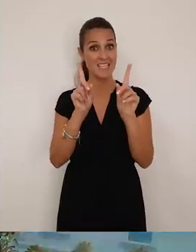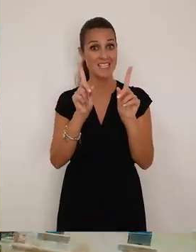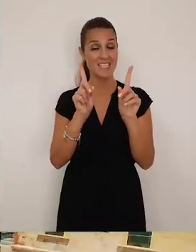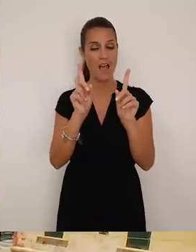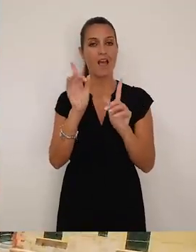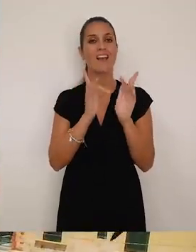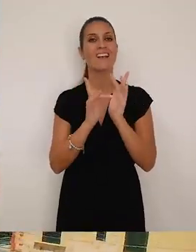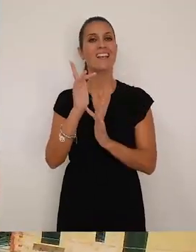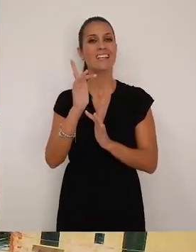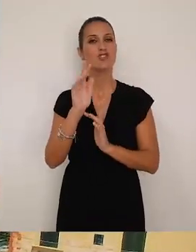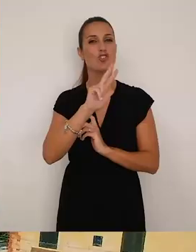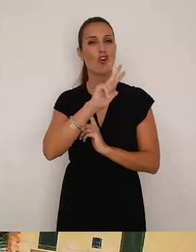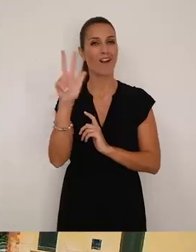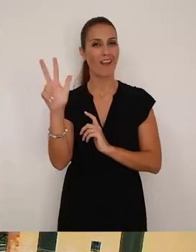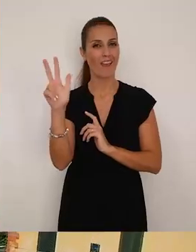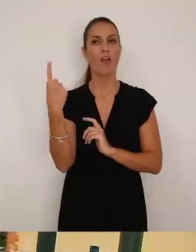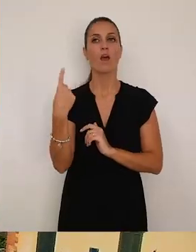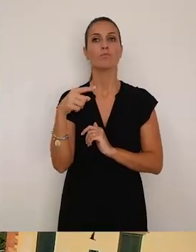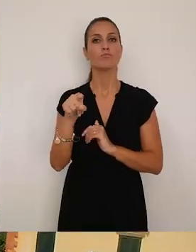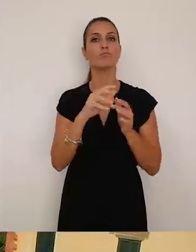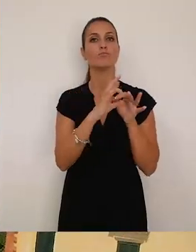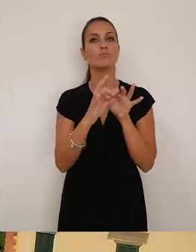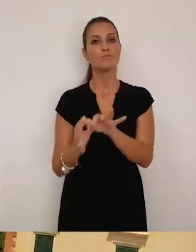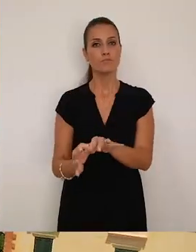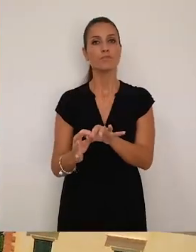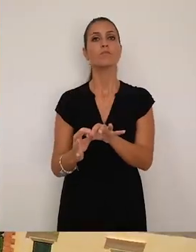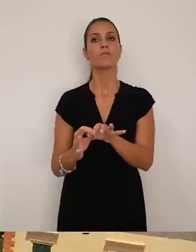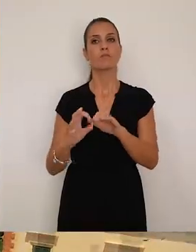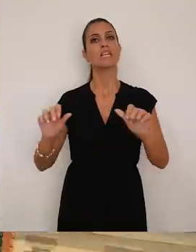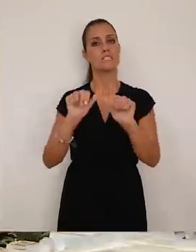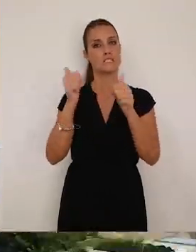La chiesa parrocchiale di Cristo Re si coniuga